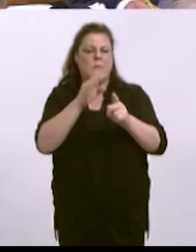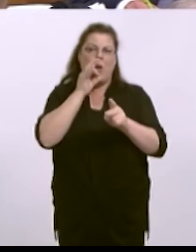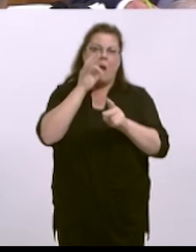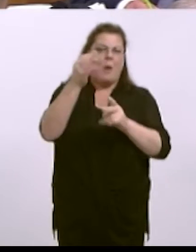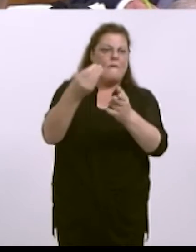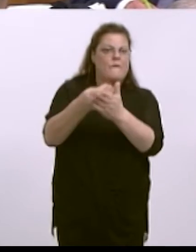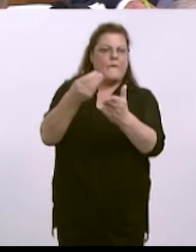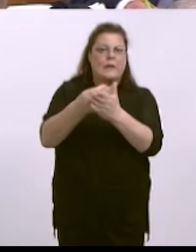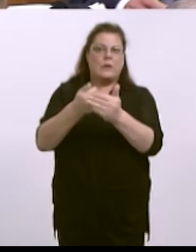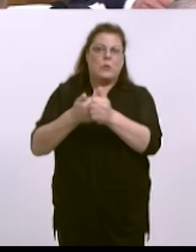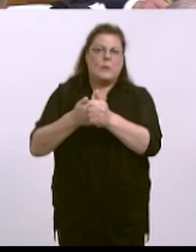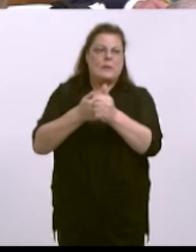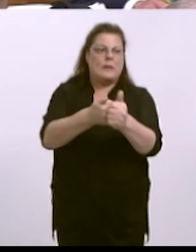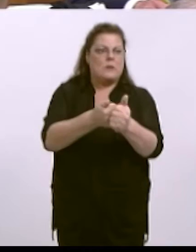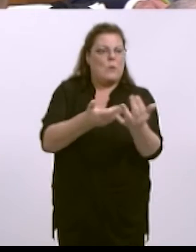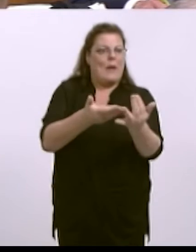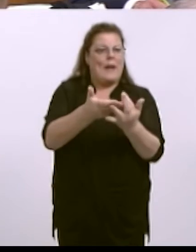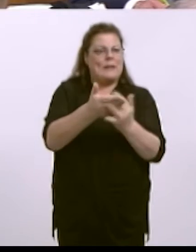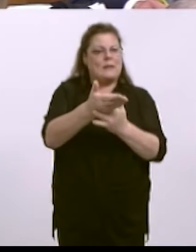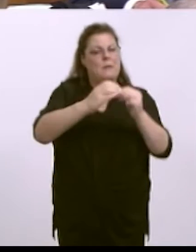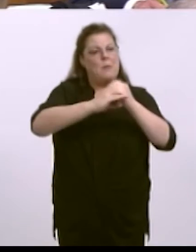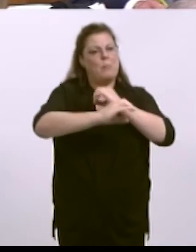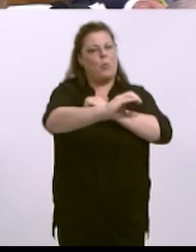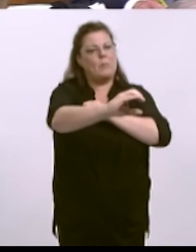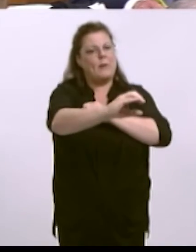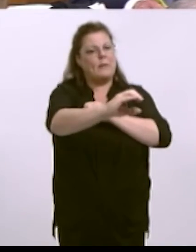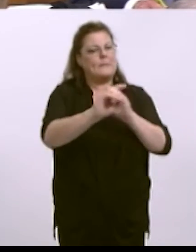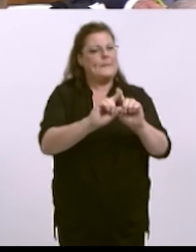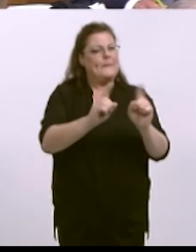dros ben bod rhesymauín cael eu rhoi gan BT ynglyn ‚ pham y mae problemau wedi bod